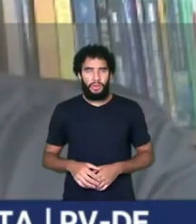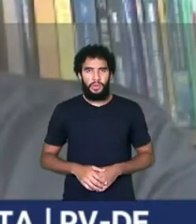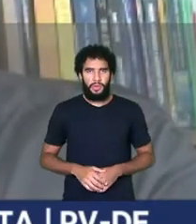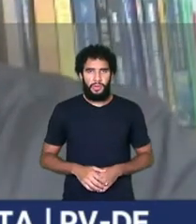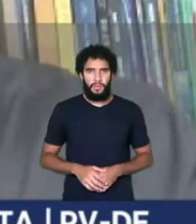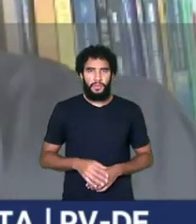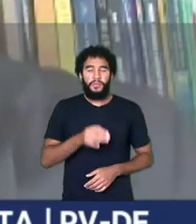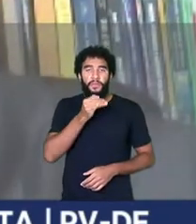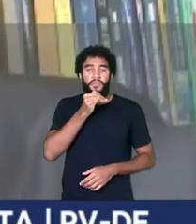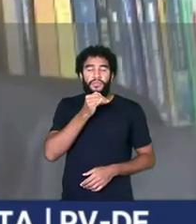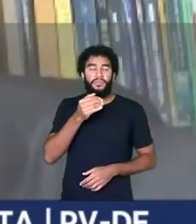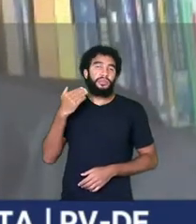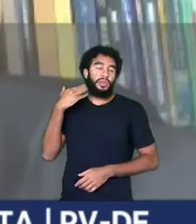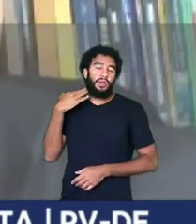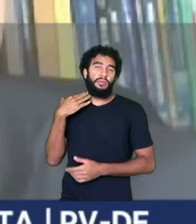SERVIDOR DO BANCO CENTRAL VAI